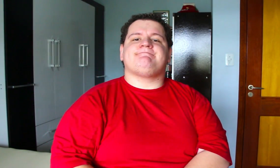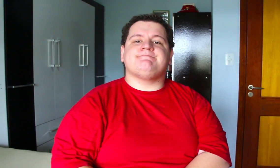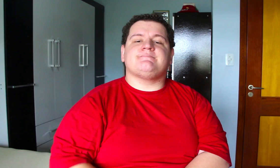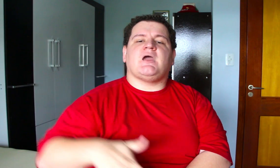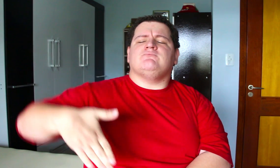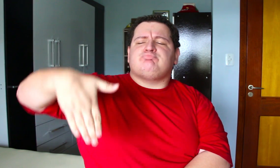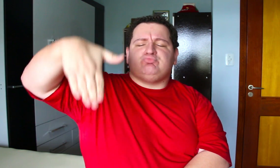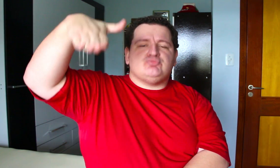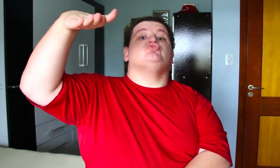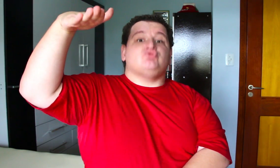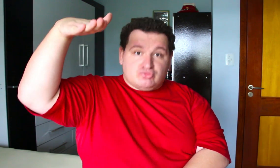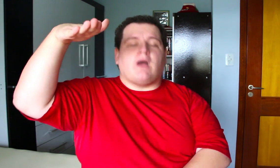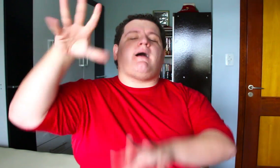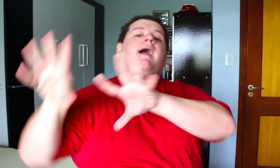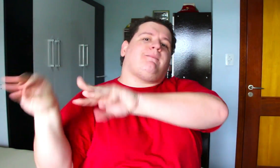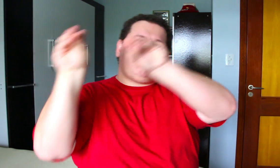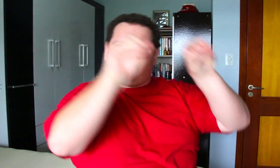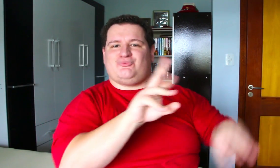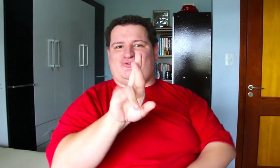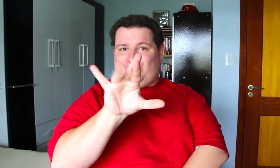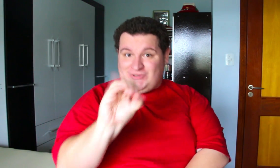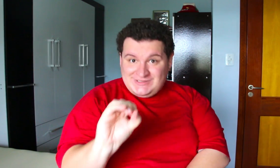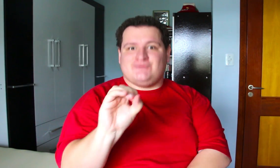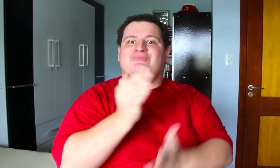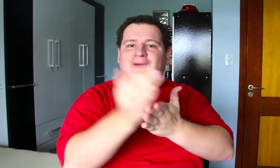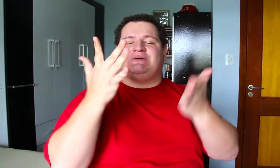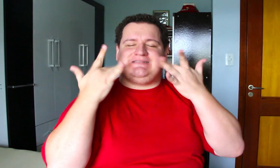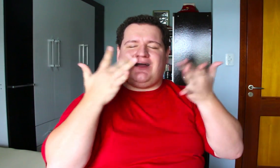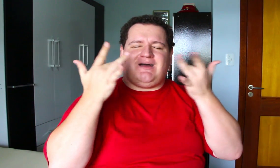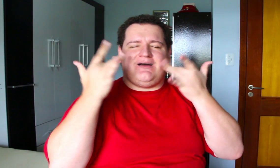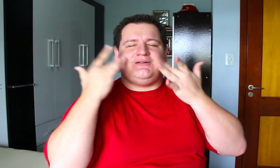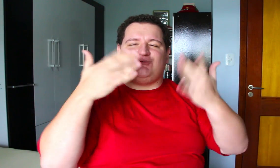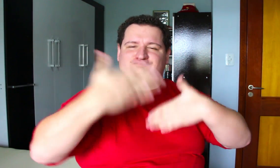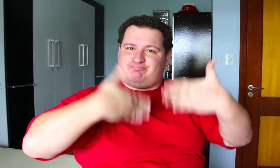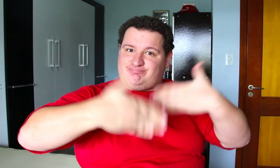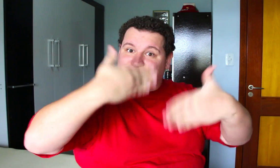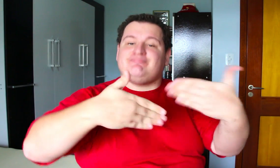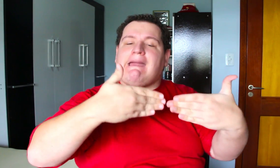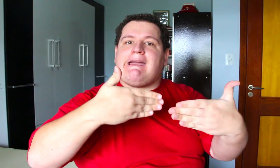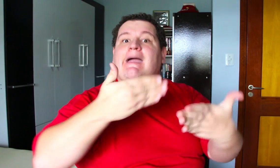Começou a carreira de ator na peça de teatro no Rio de Janeiro quando se mudou para lá.